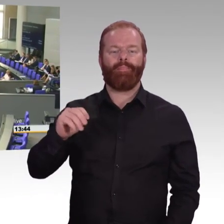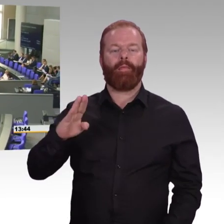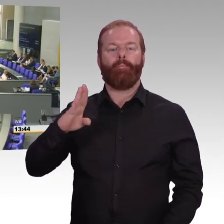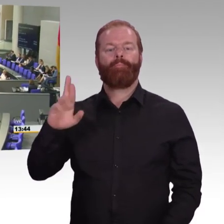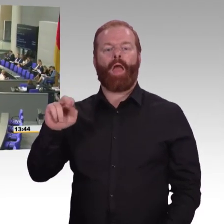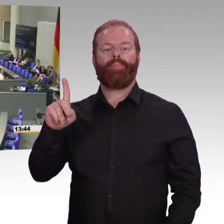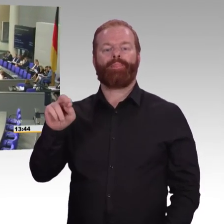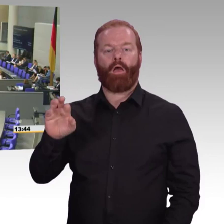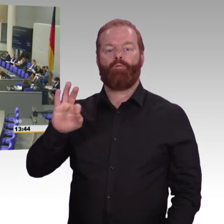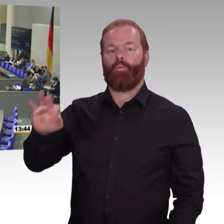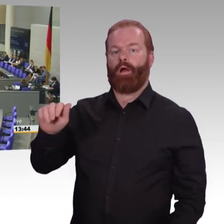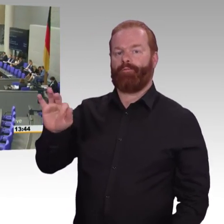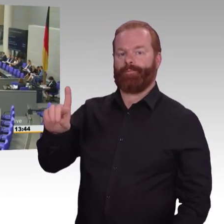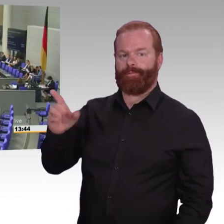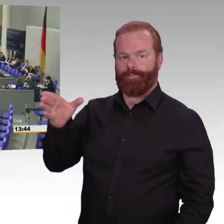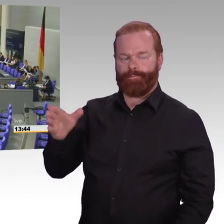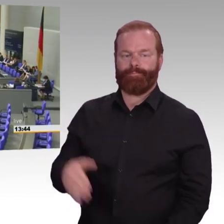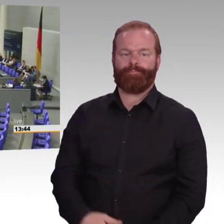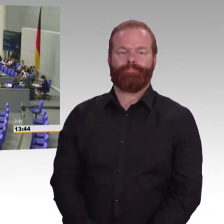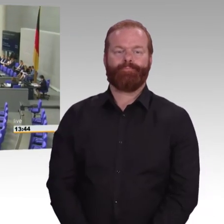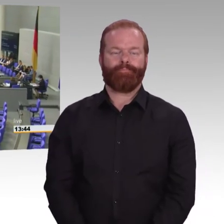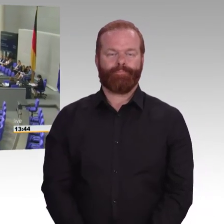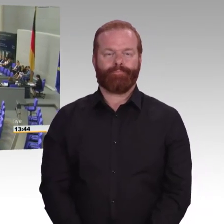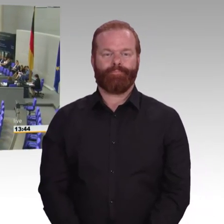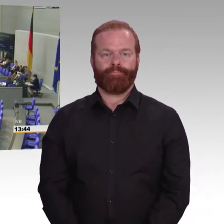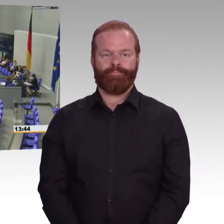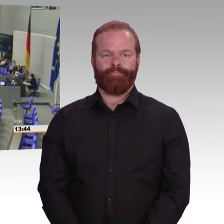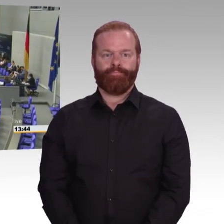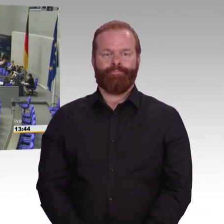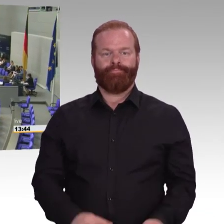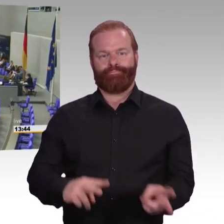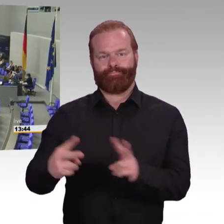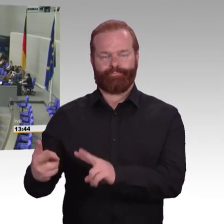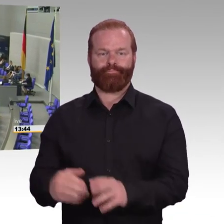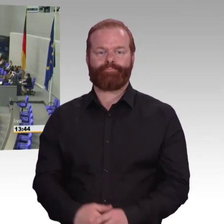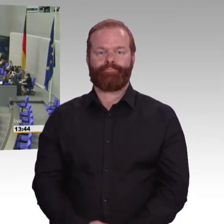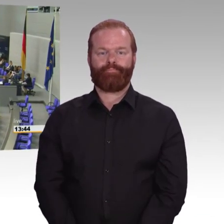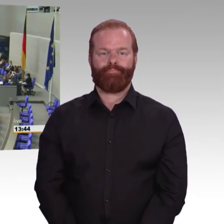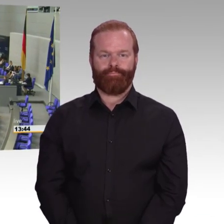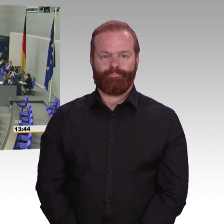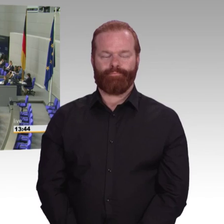(Rednerwechsel) Ja, meine Damen und Herren, liebe Besucher auf der Tribüne, in diesem Jahr wurde unser Grundgesetz 70 Jahre alt, es hat bislang